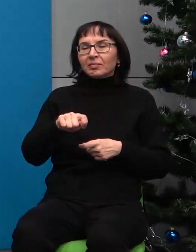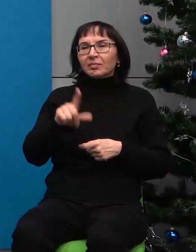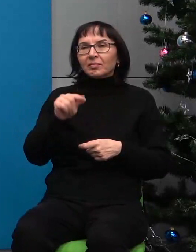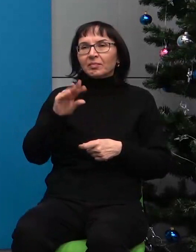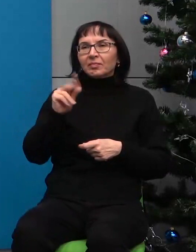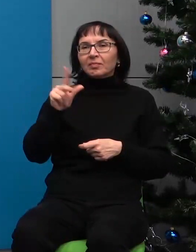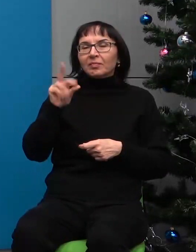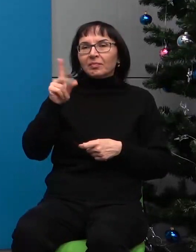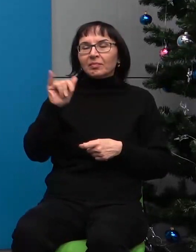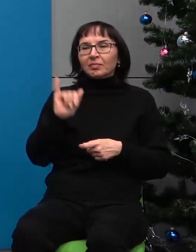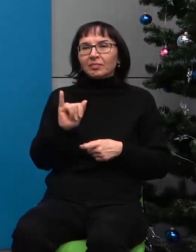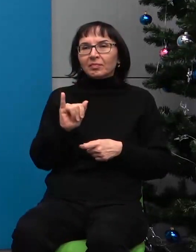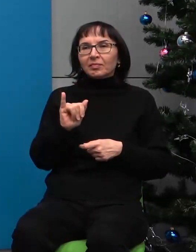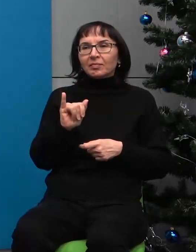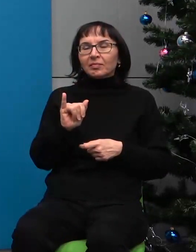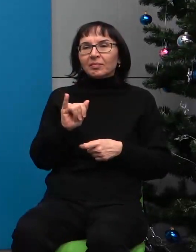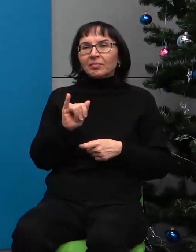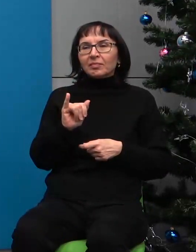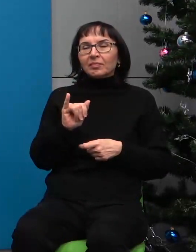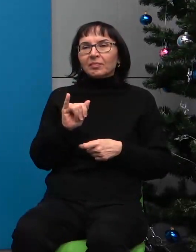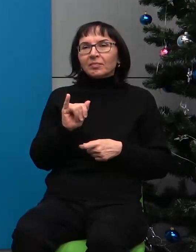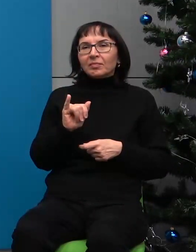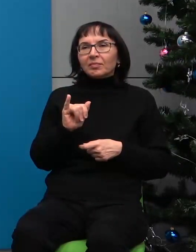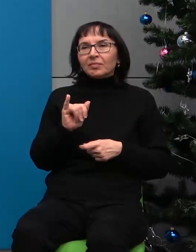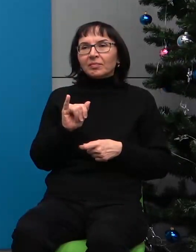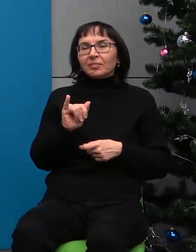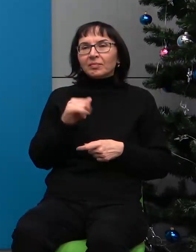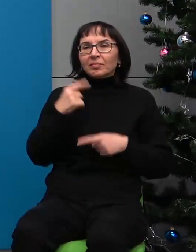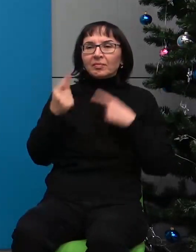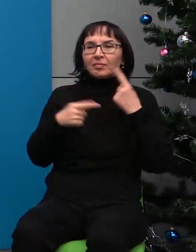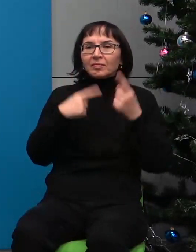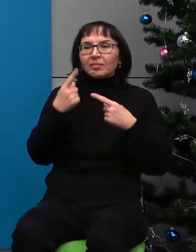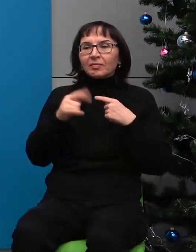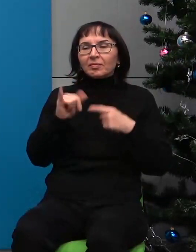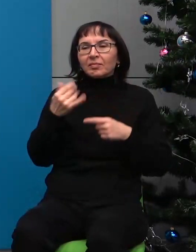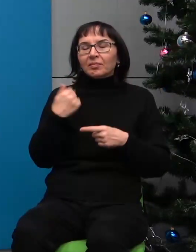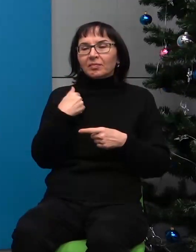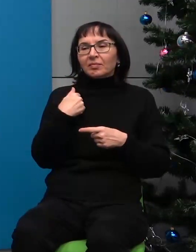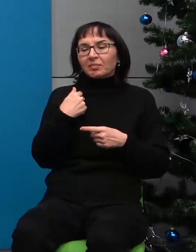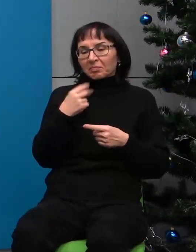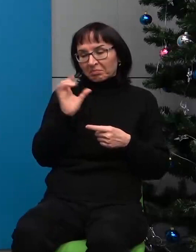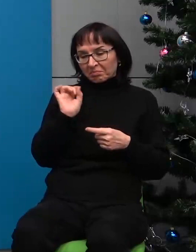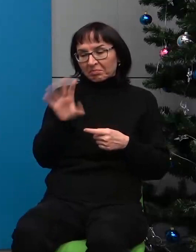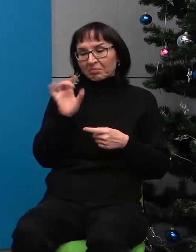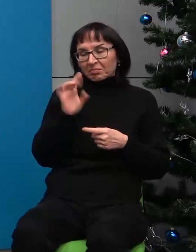temu tak zwanej bestii. Żeby mi opowiedział, jak to wtedy było.